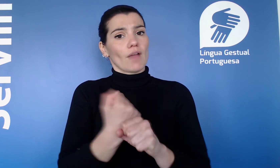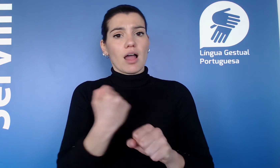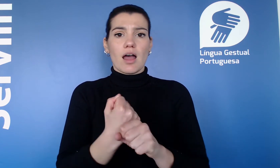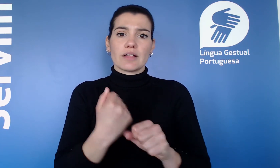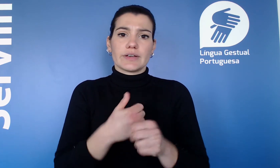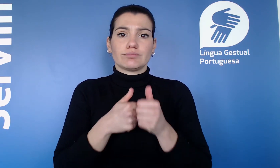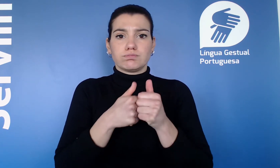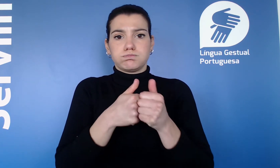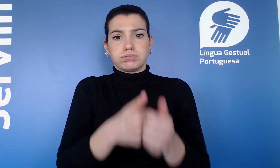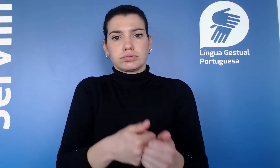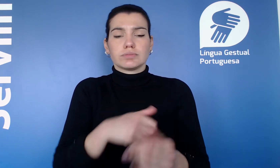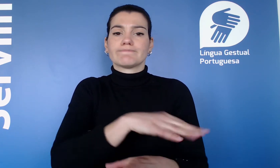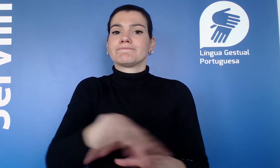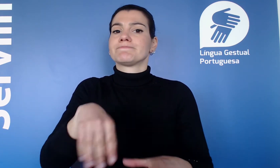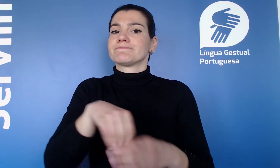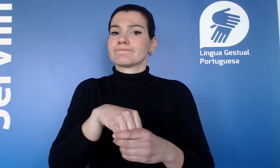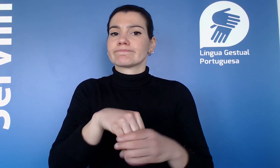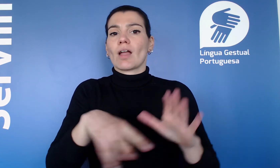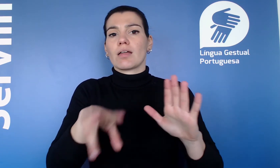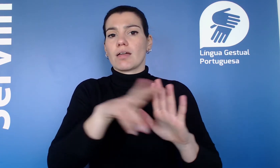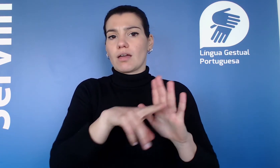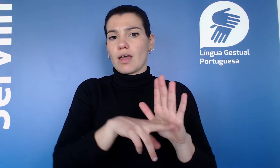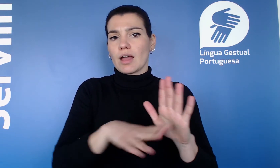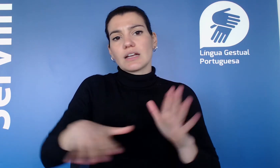Com o objetivo de ir ao encontro das necessidades dos consumidores e das obrigações regulamentares,